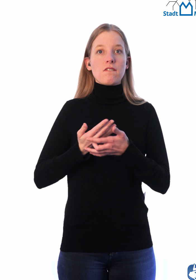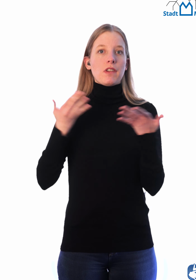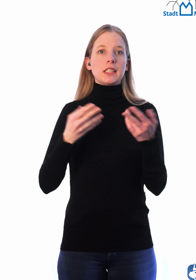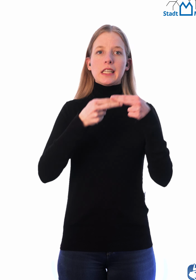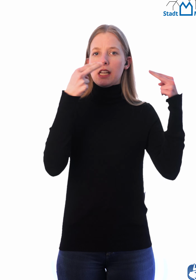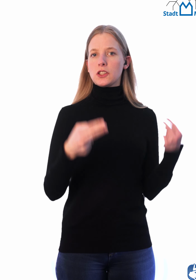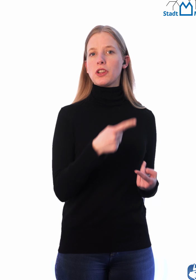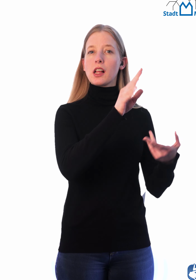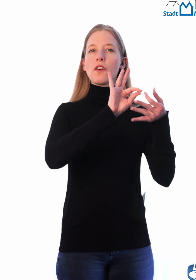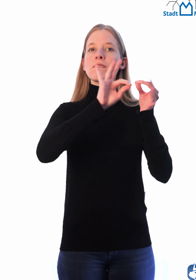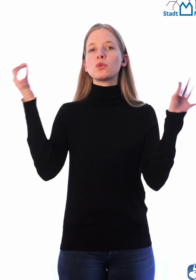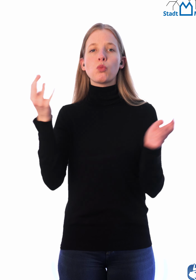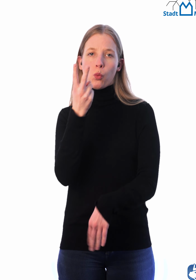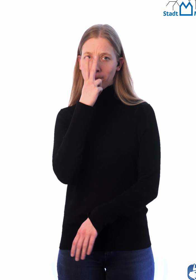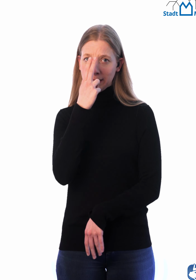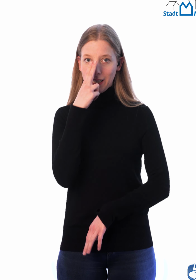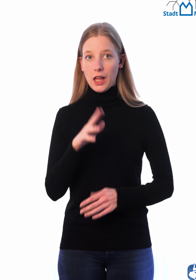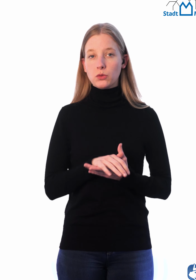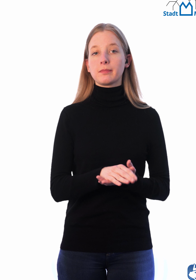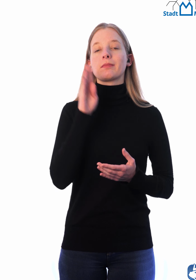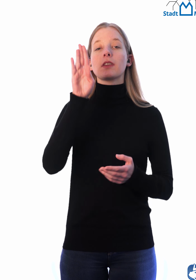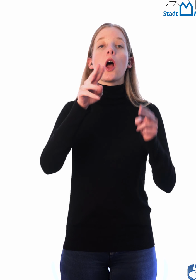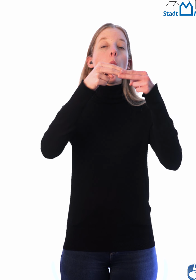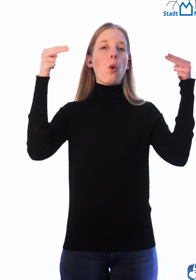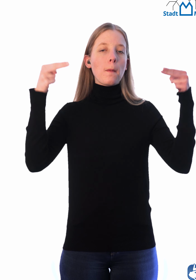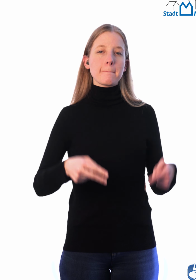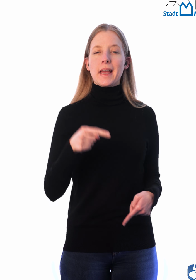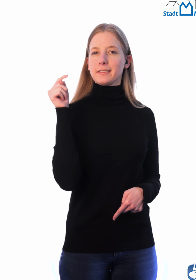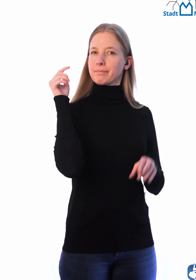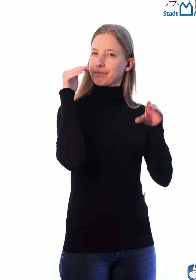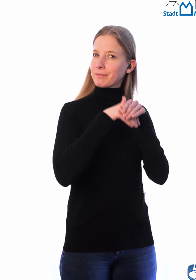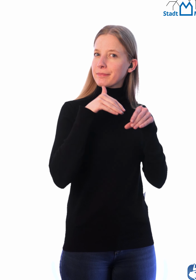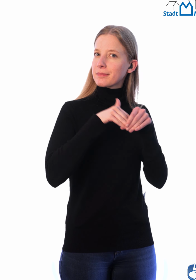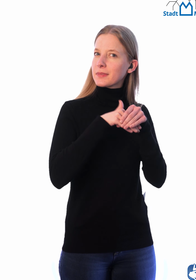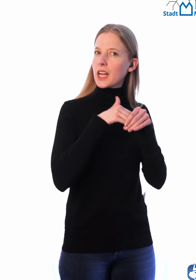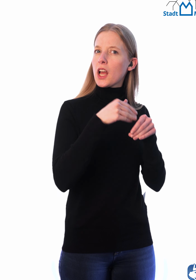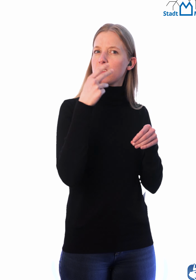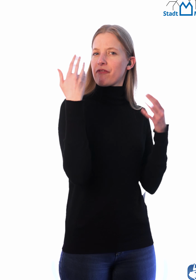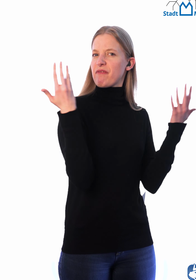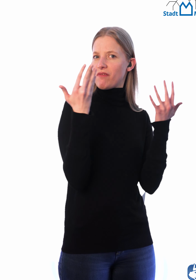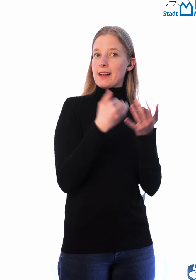was auf dieser Internetseite steht und wie diese funktioniert. Was steht auf dieser Internetseite?